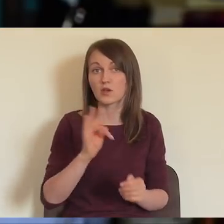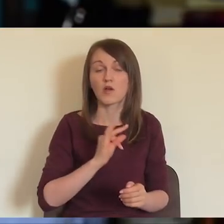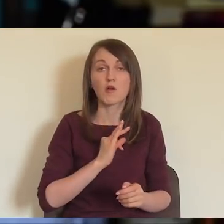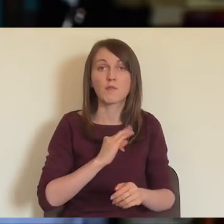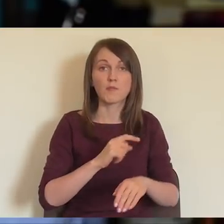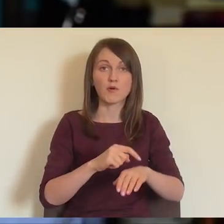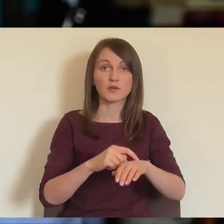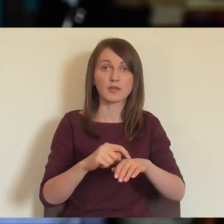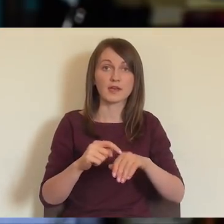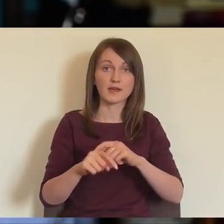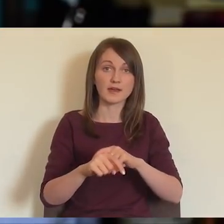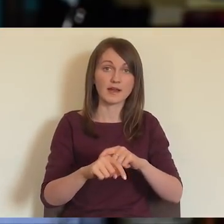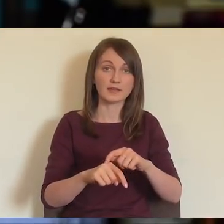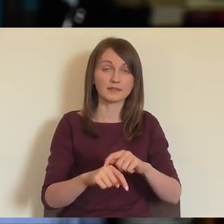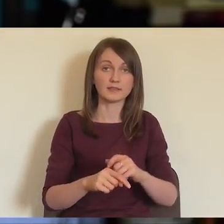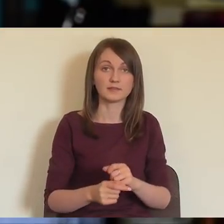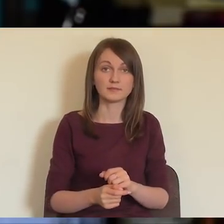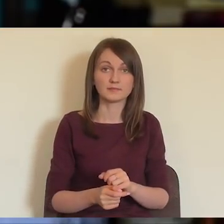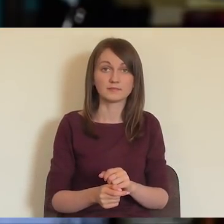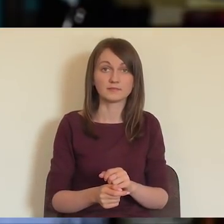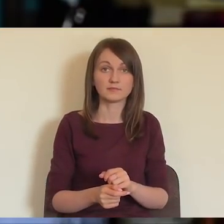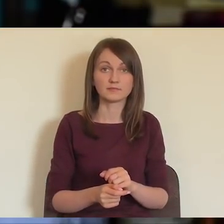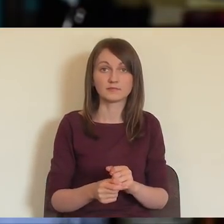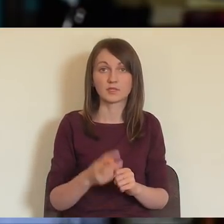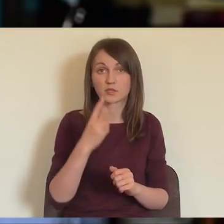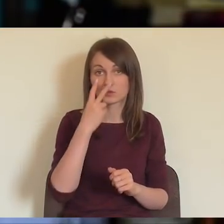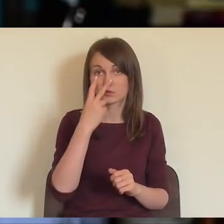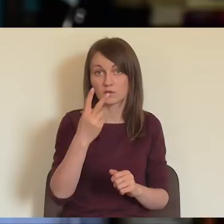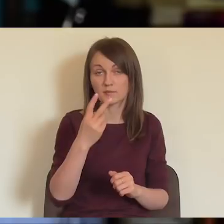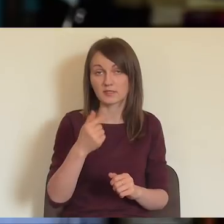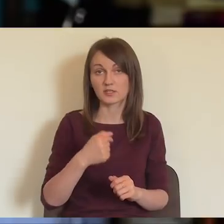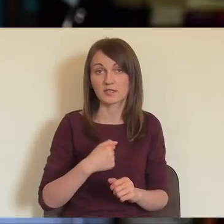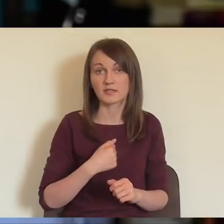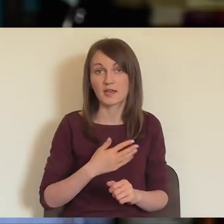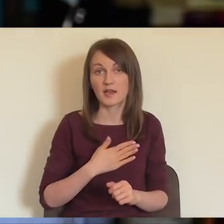I pozwolić, żeby Jezus to dotknął, może mam rany nie tylko na dłoniach.